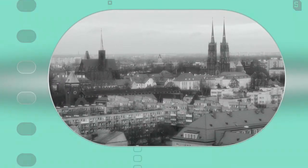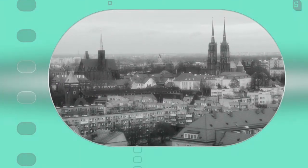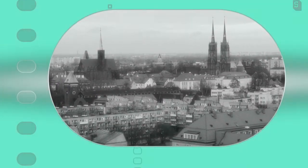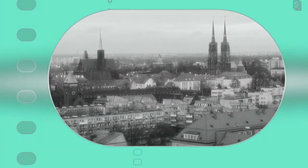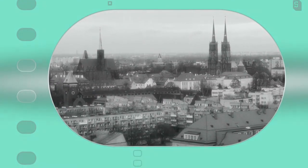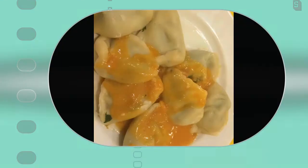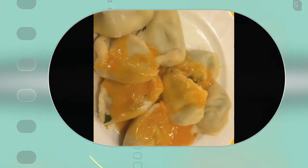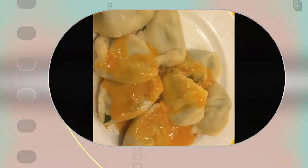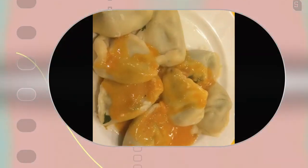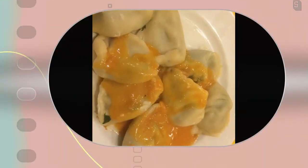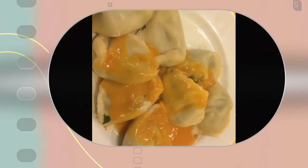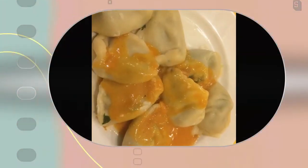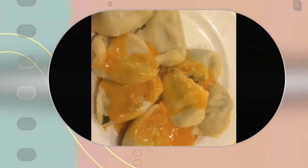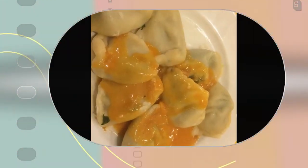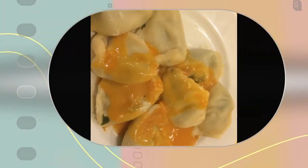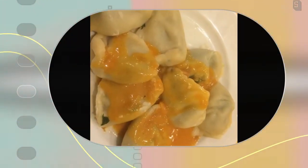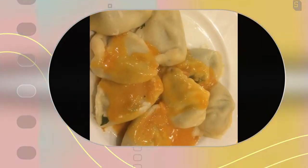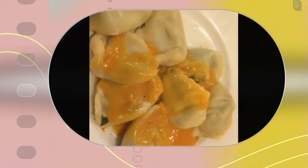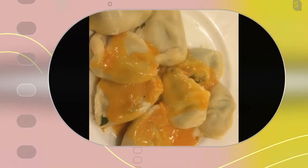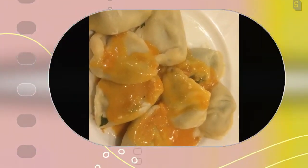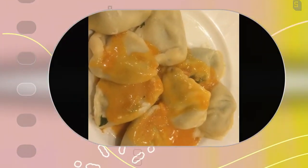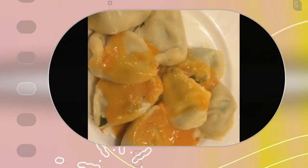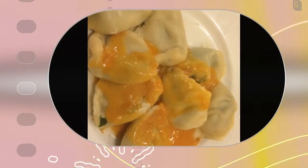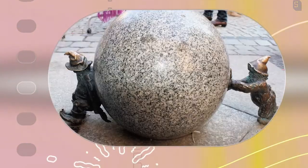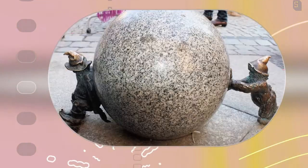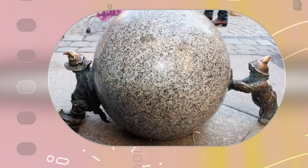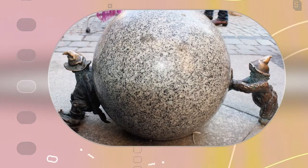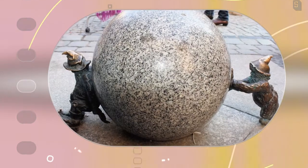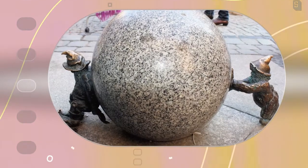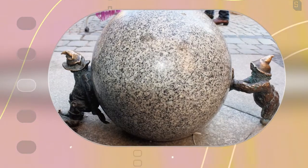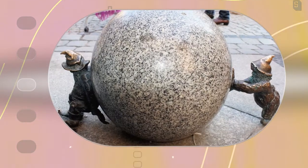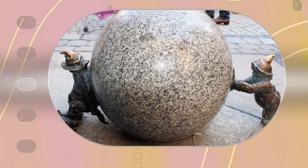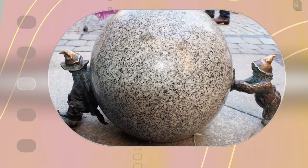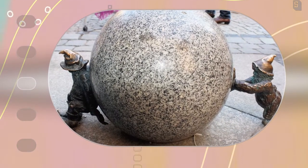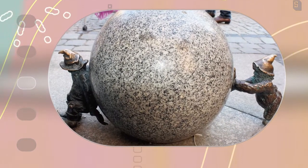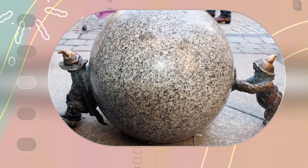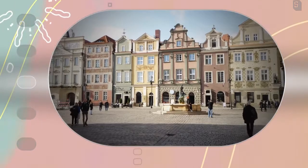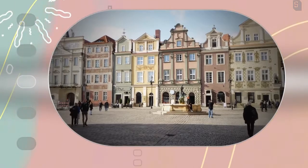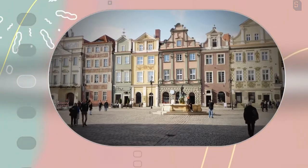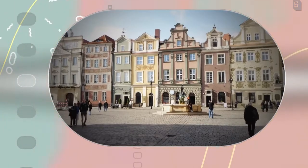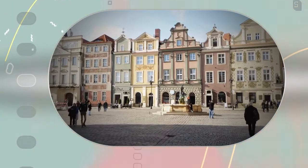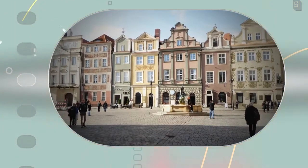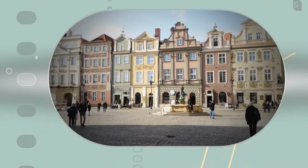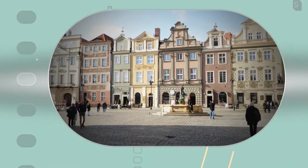en er is meer dan krakau en warschau alleen je kan bijvoorbeeld naar Wroclaw of naar Poznan gaan